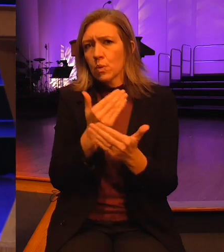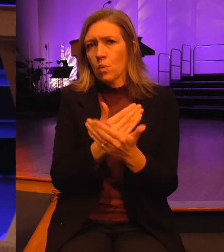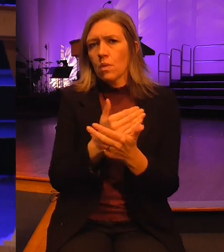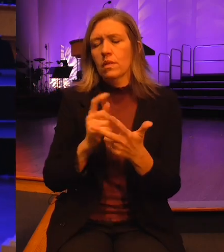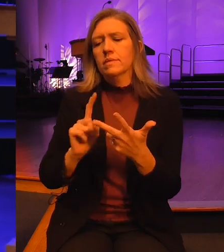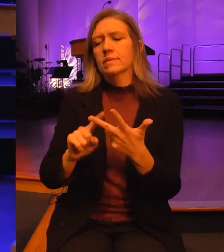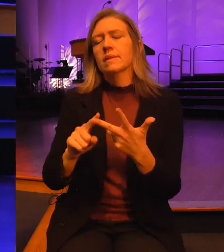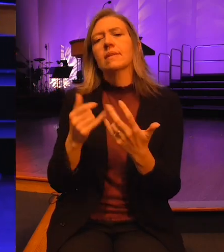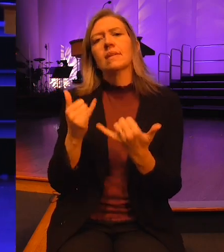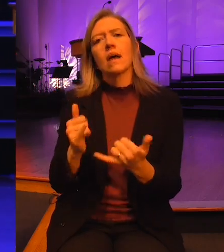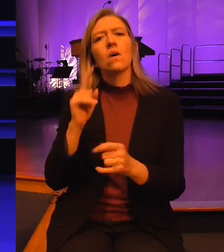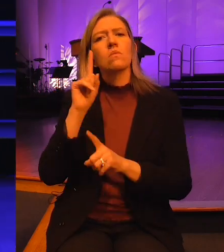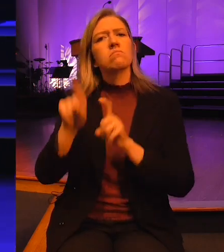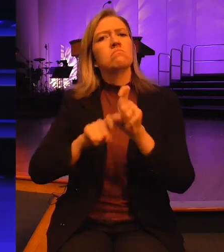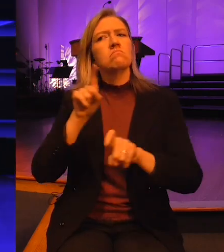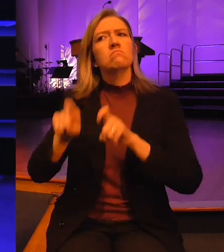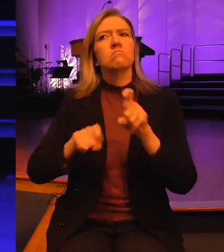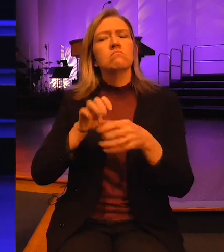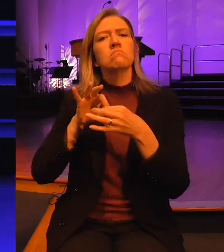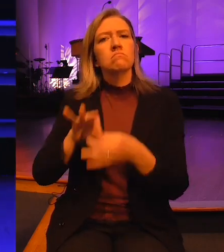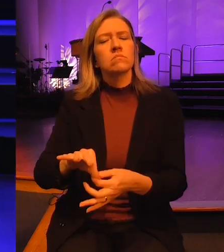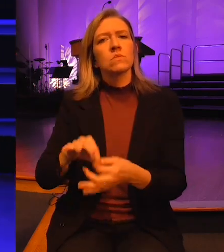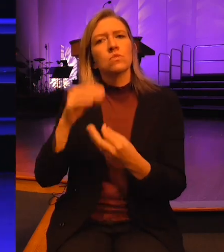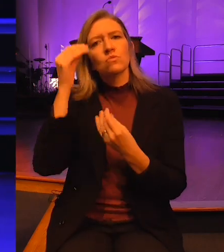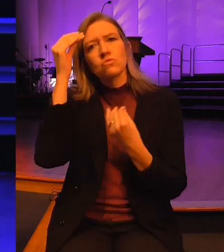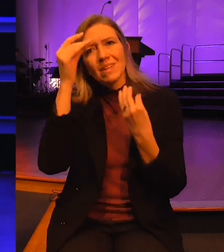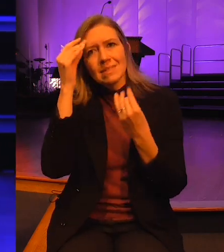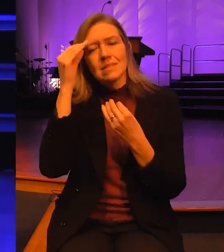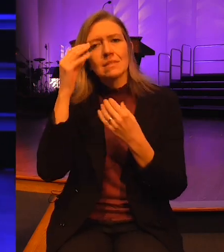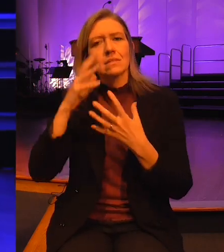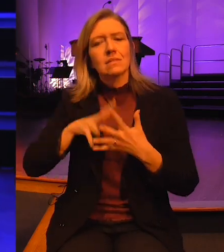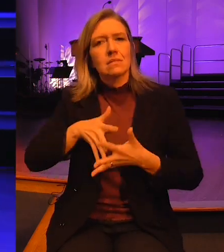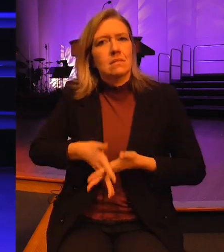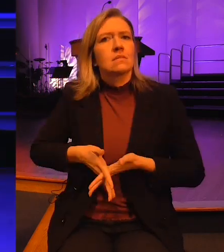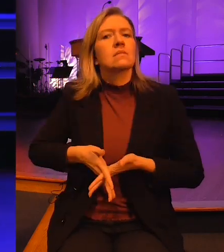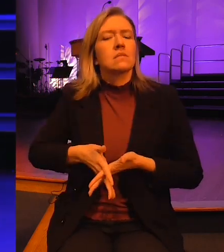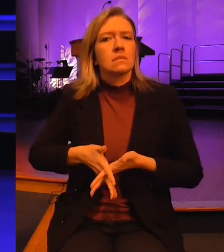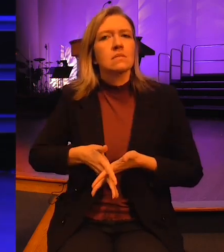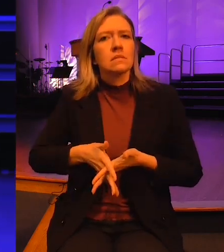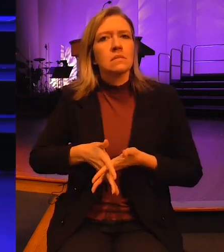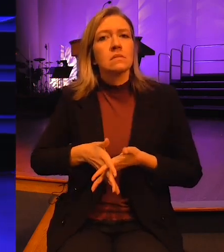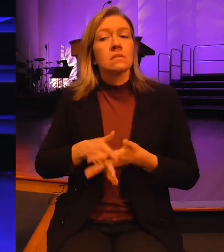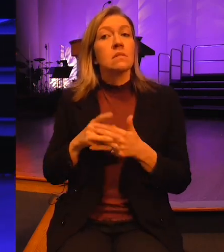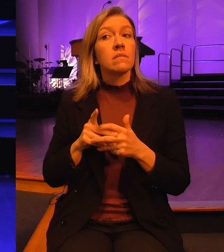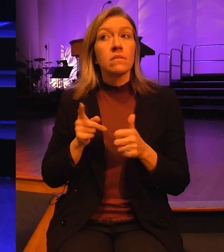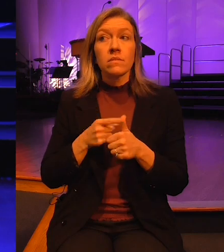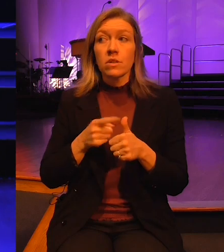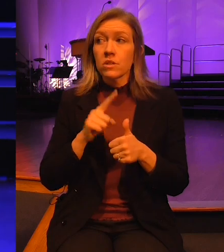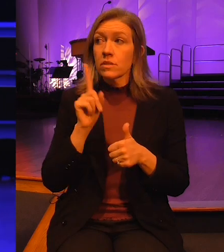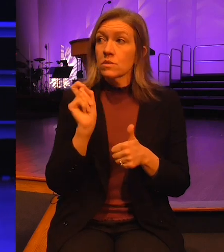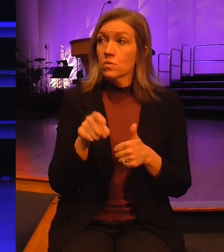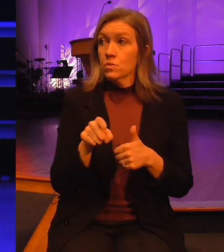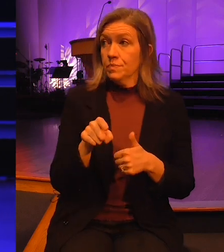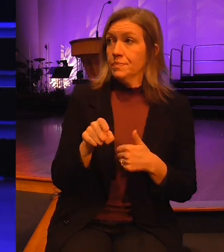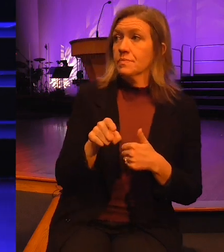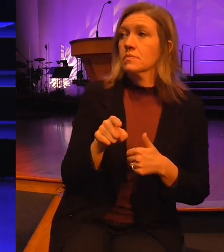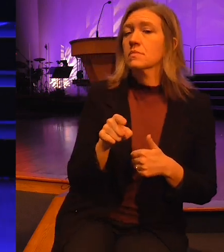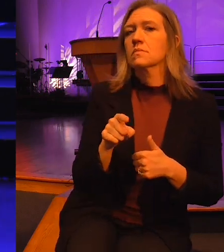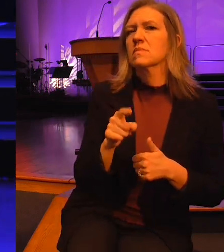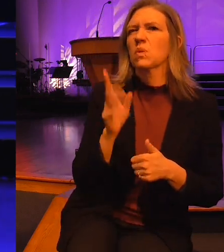Resonancia y la primera pregunta es y a esta solo le doy 30 segundos porque